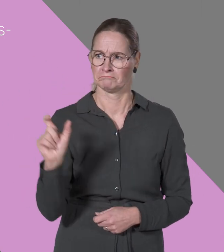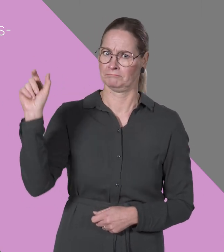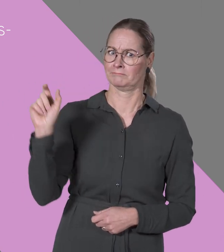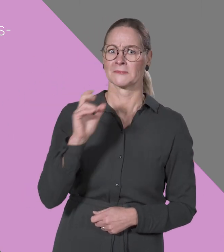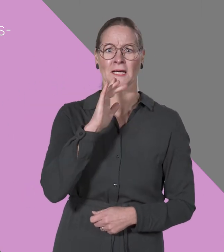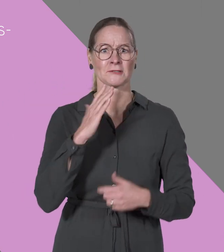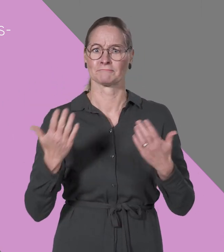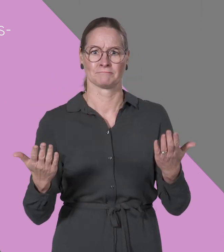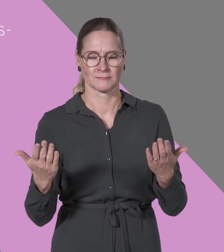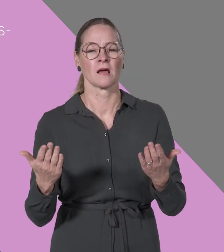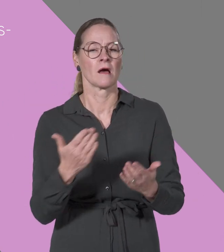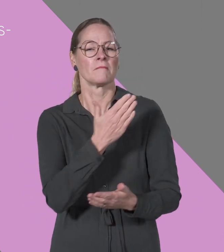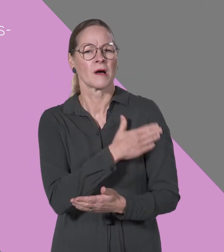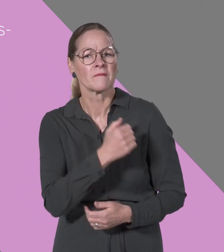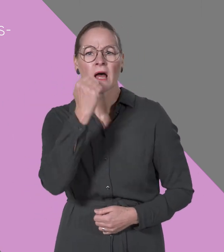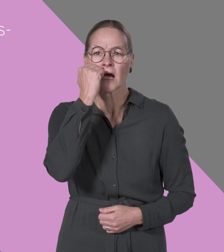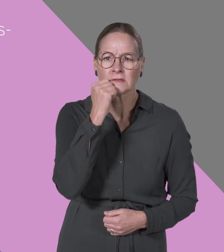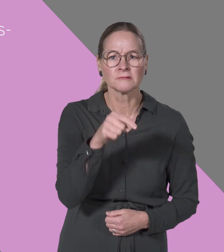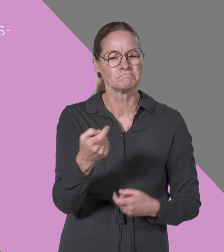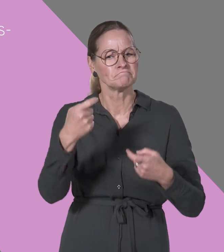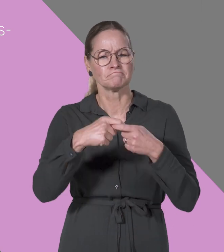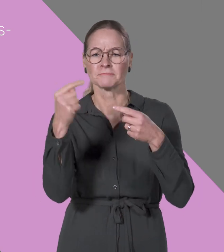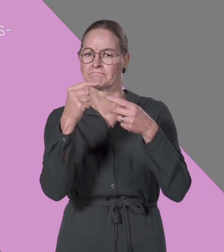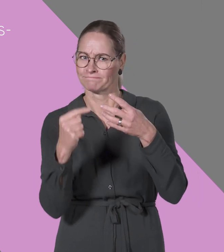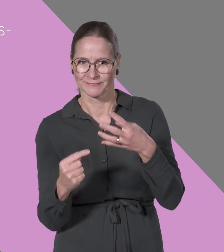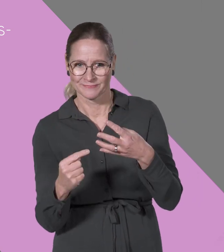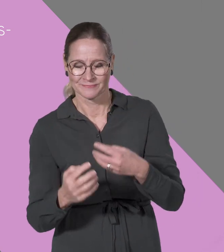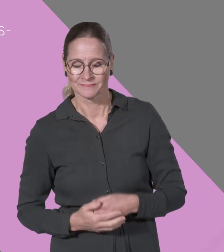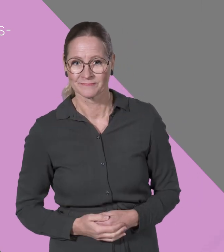Hän kertoo palveluasumisesta ja siihen liittyvistä seikoista.